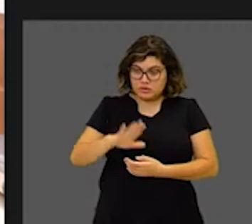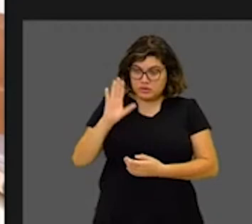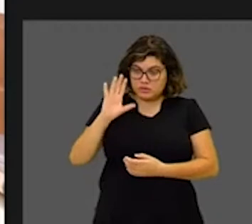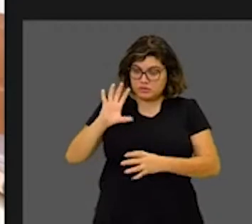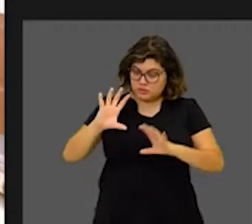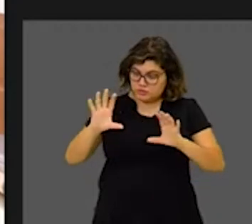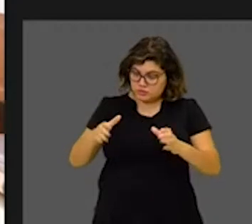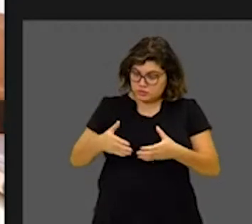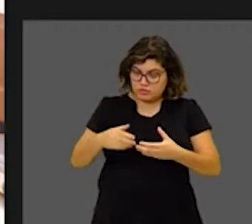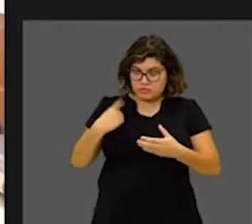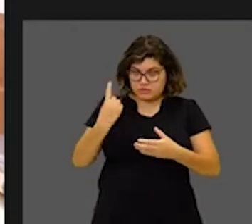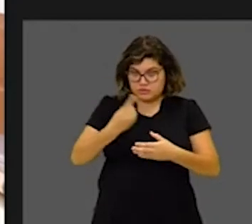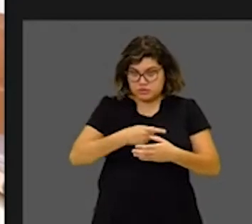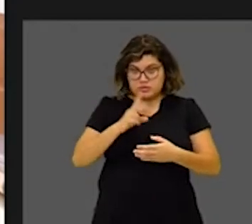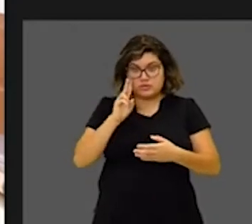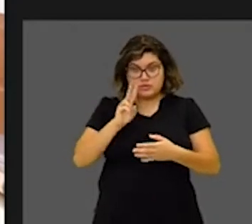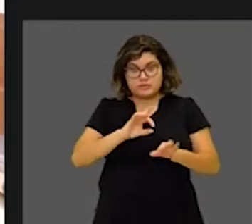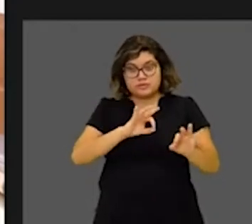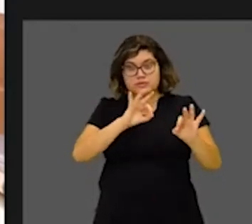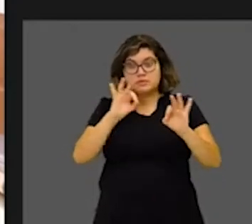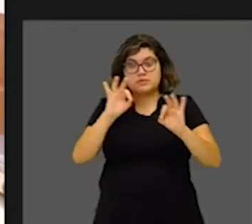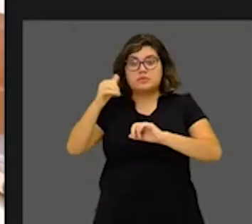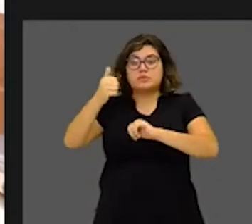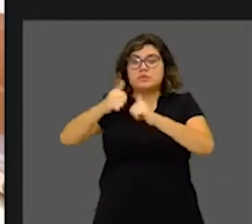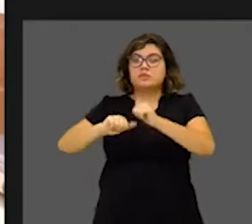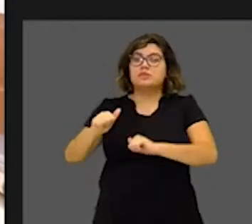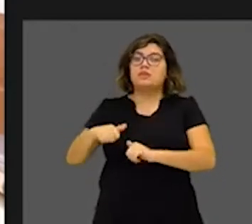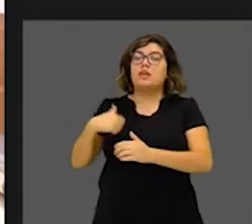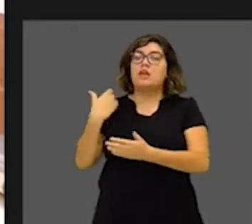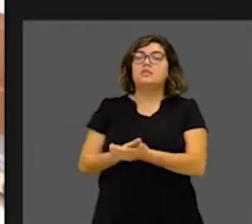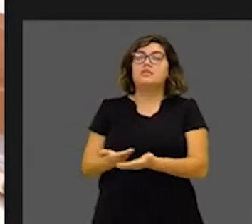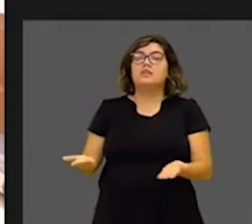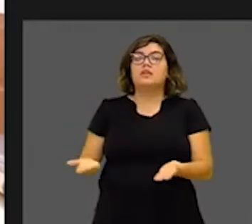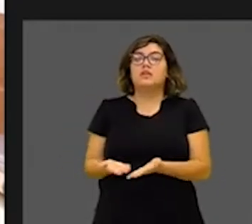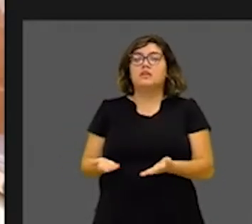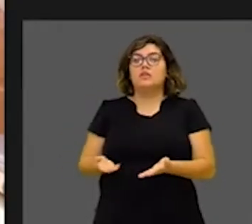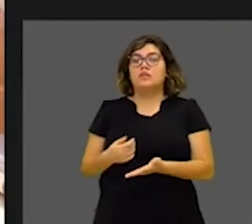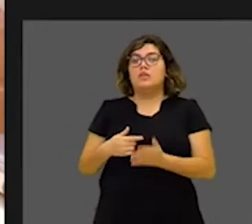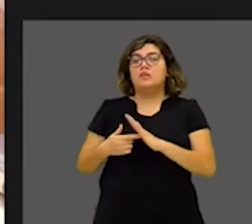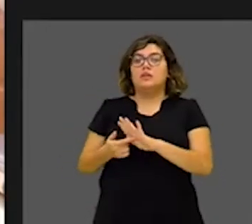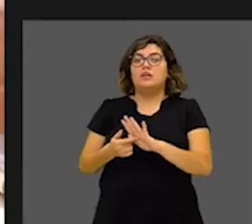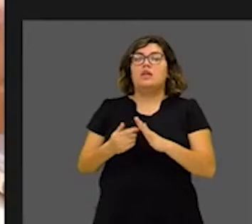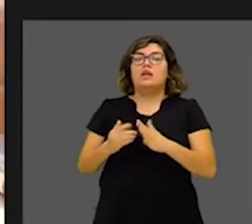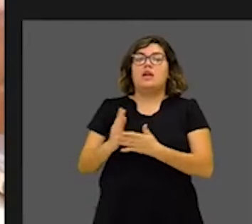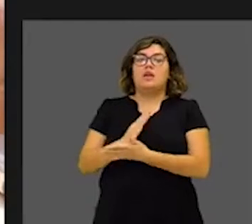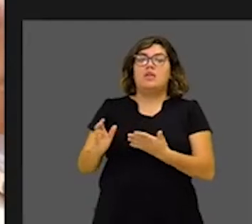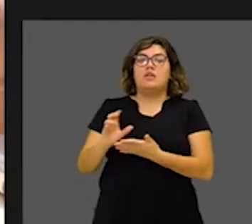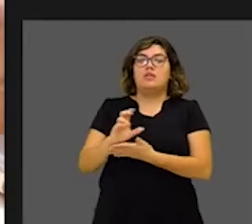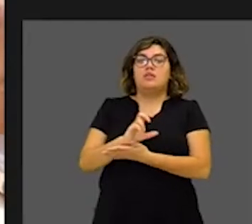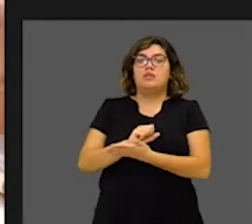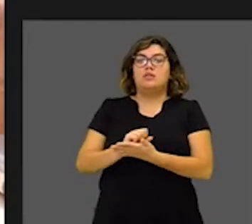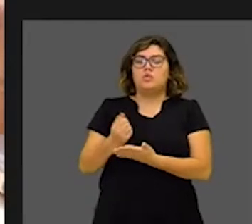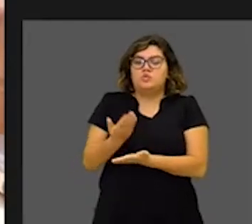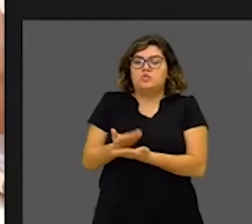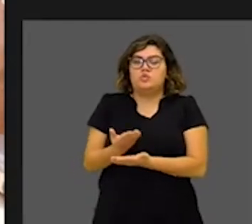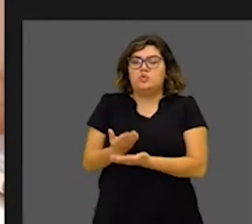a gente vem analisando até aqui né Elas eu trouxe aqui alguns dados do cepesp é o centro de política